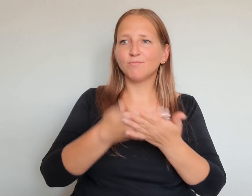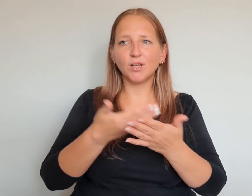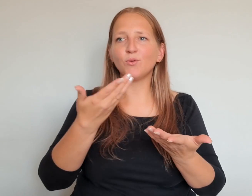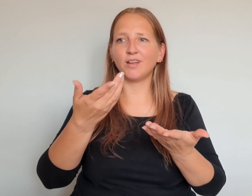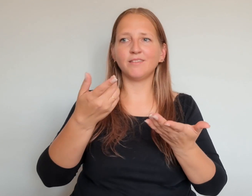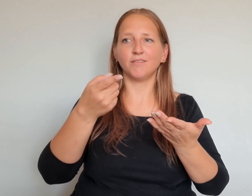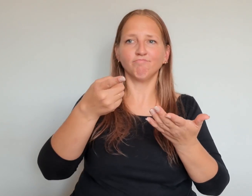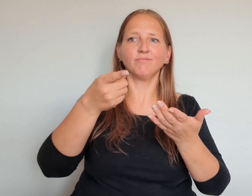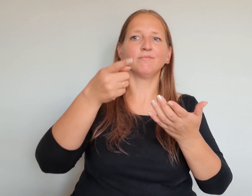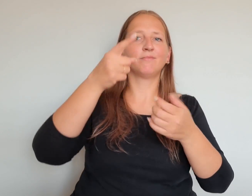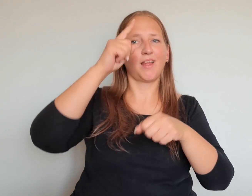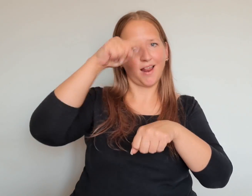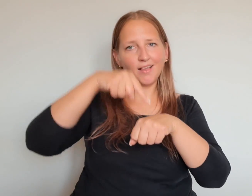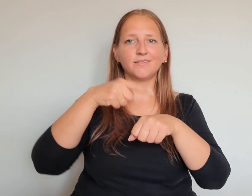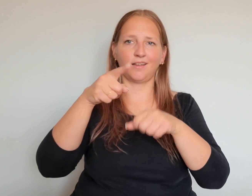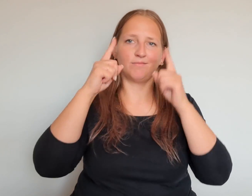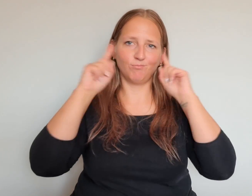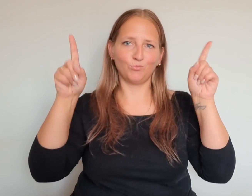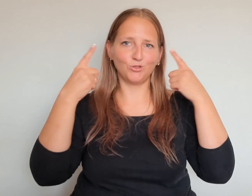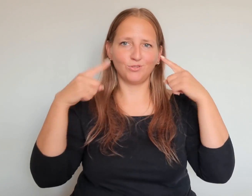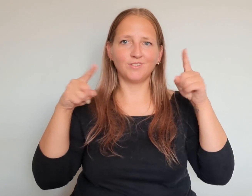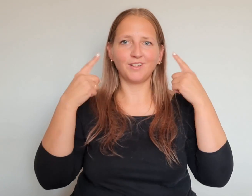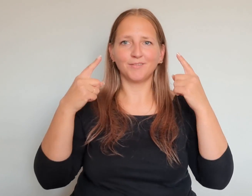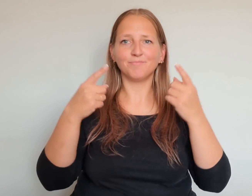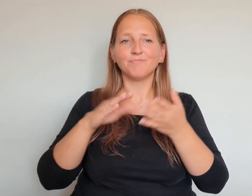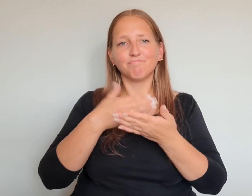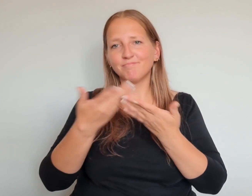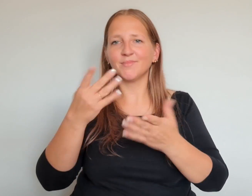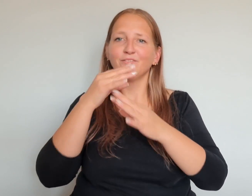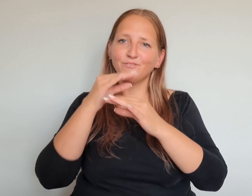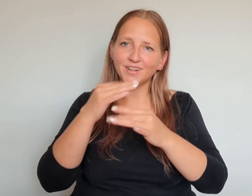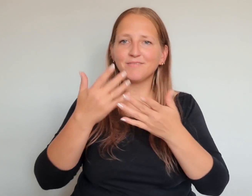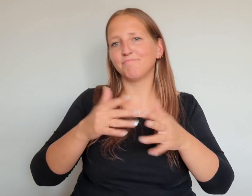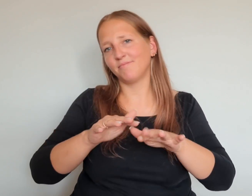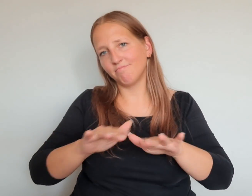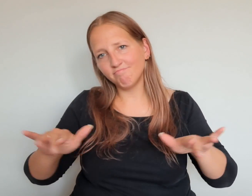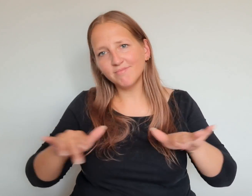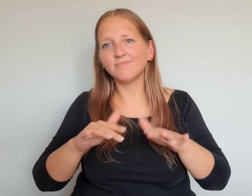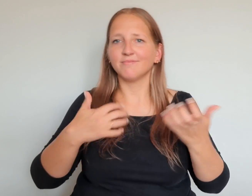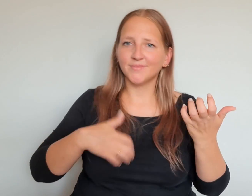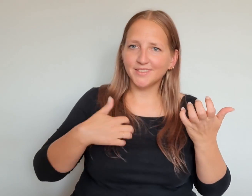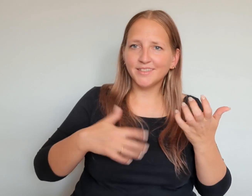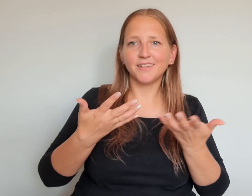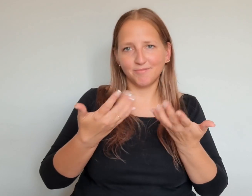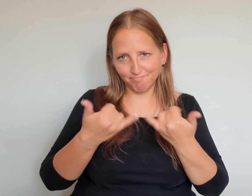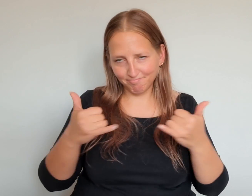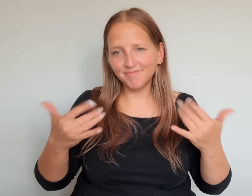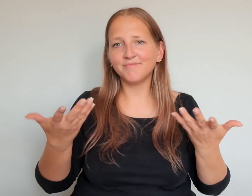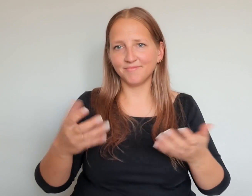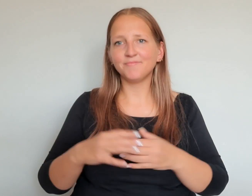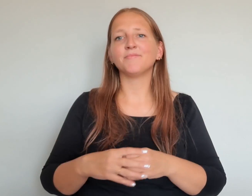naukę gry na instrumentach,